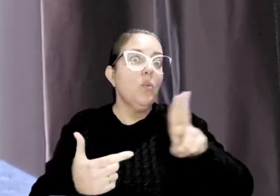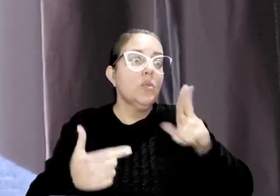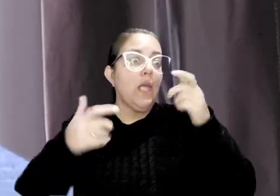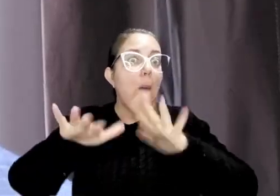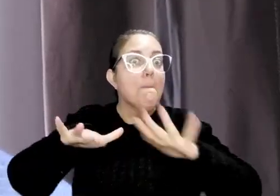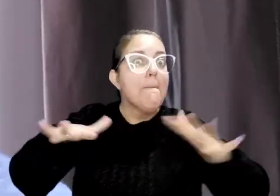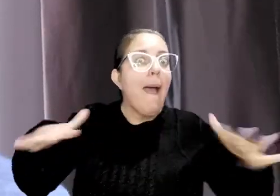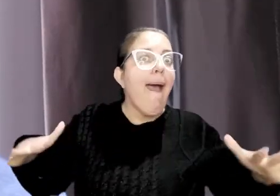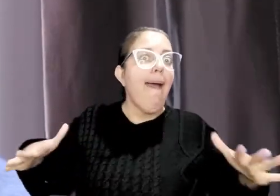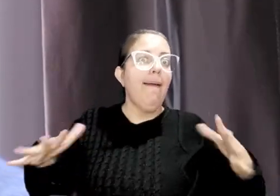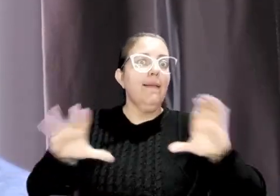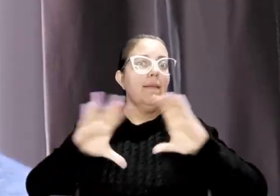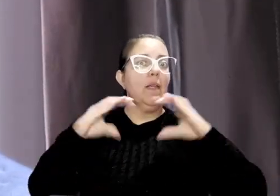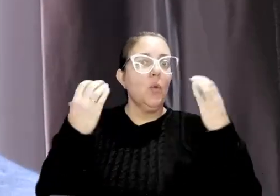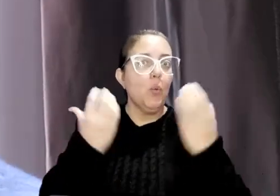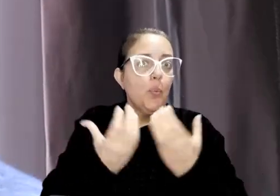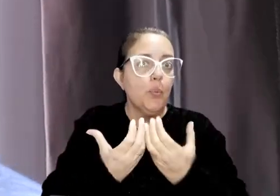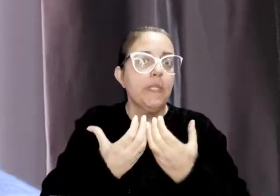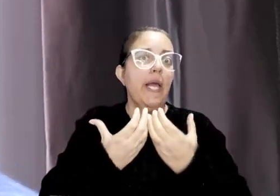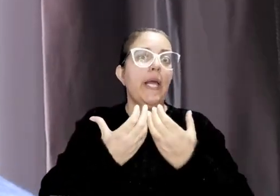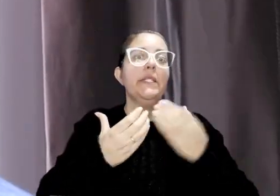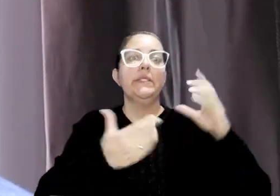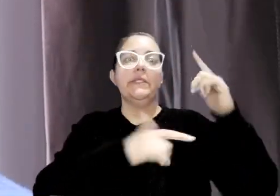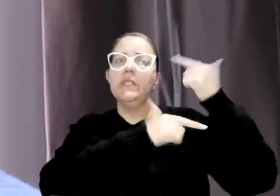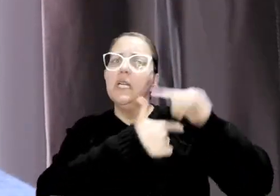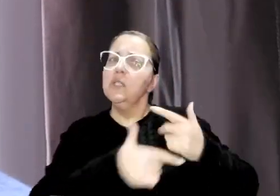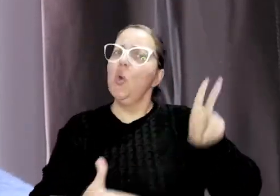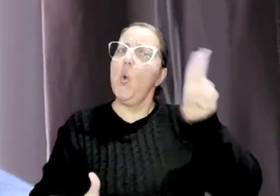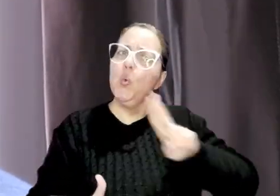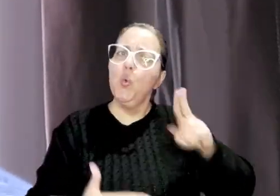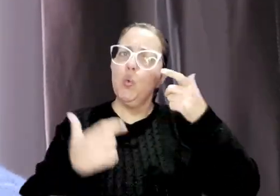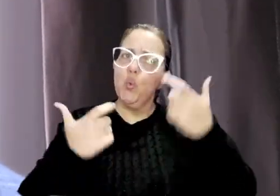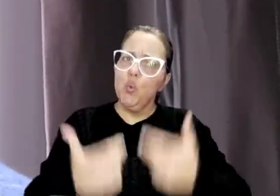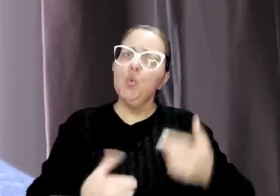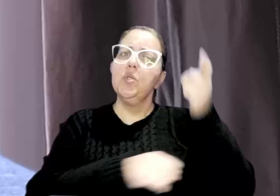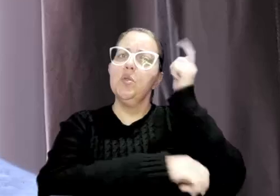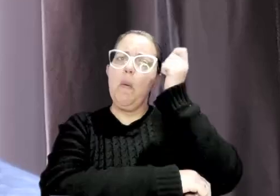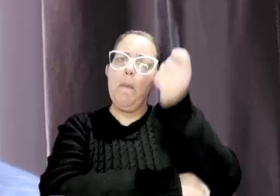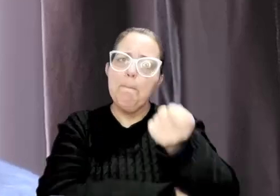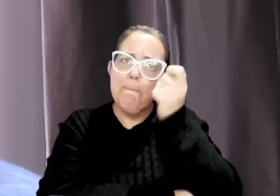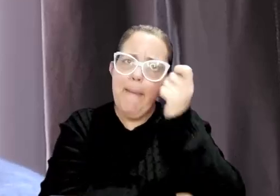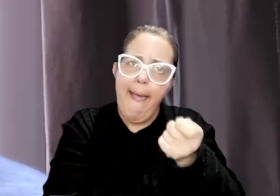comunidades tradicionais pesqueiras comunidades pesqueiras artesanais Então esse acho que é um é